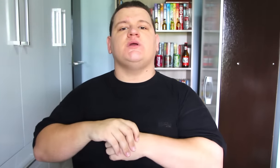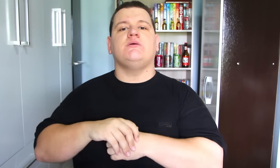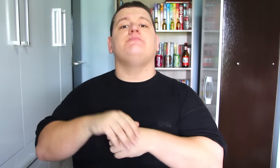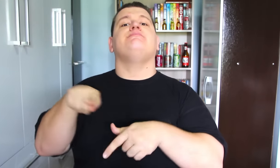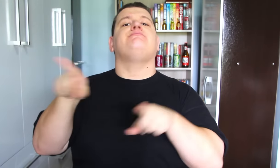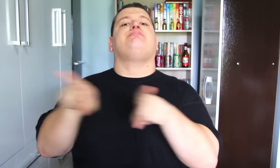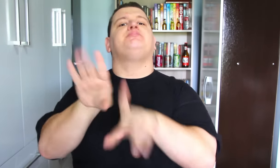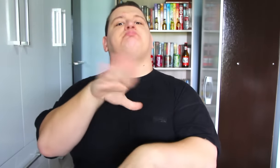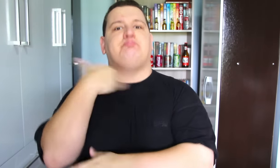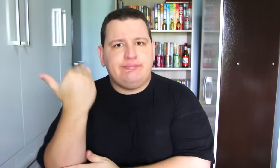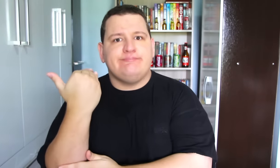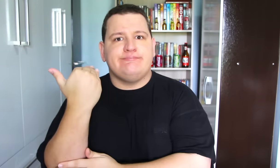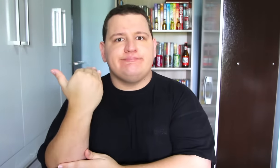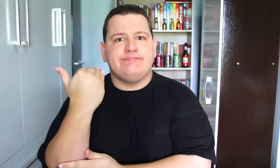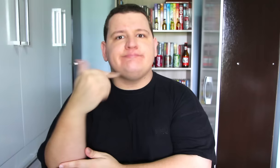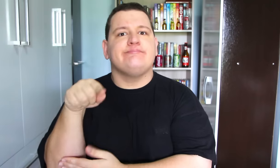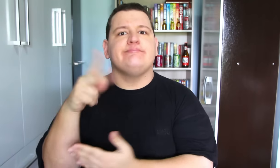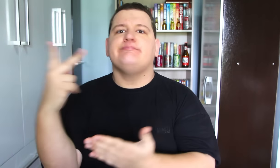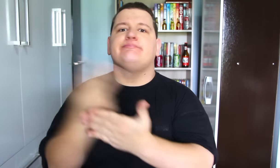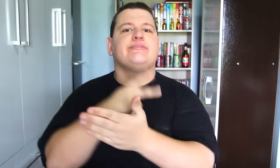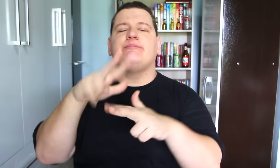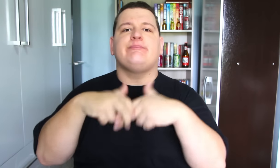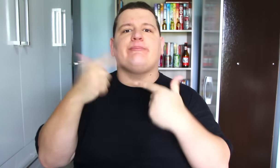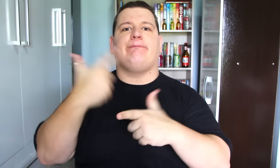morreu.